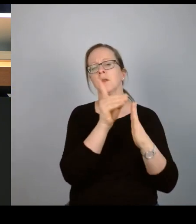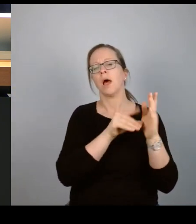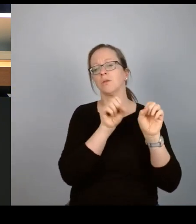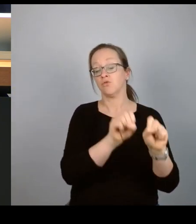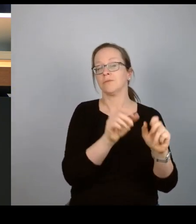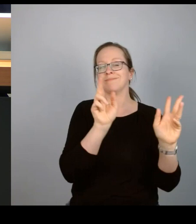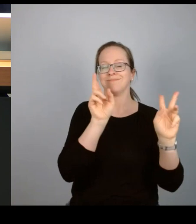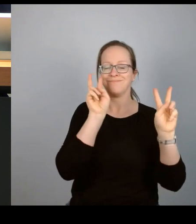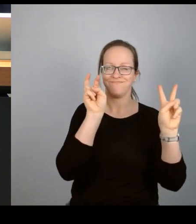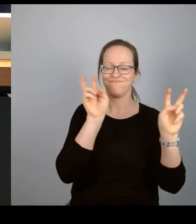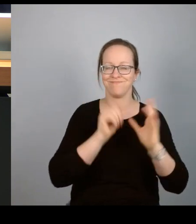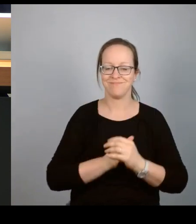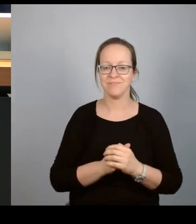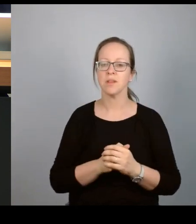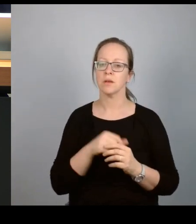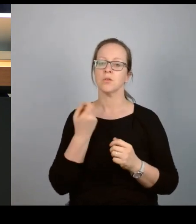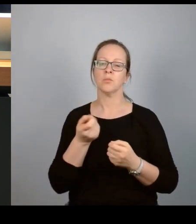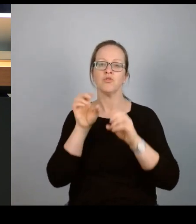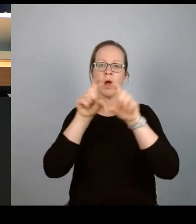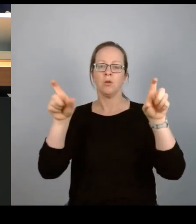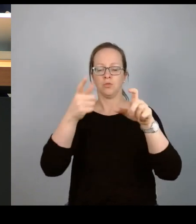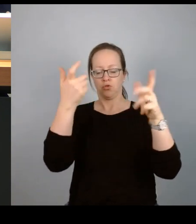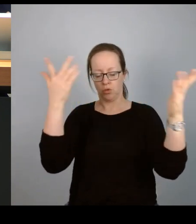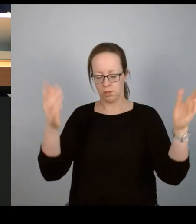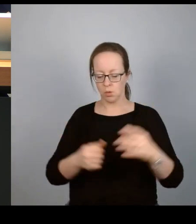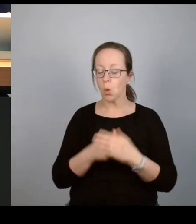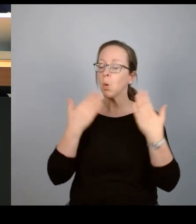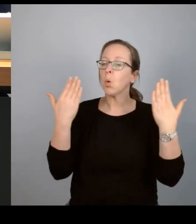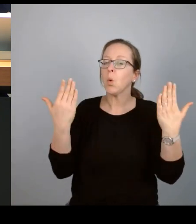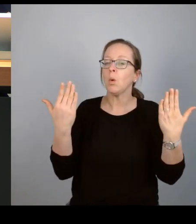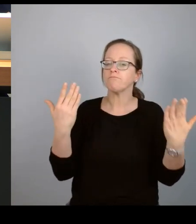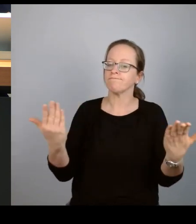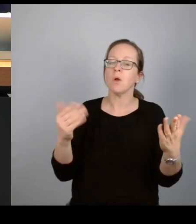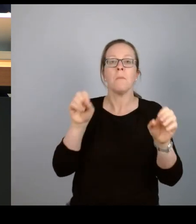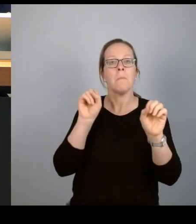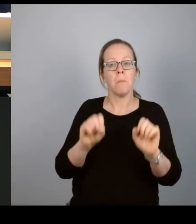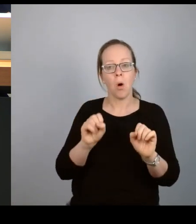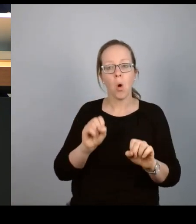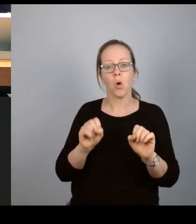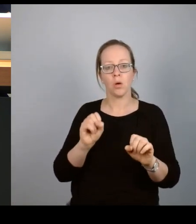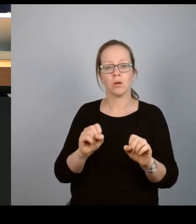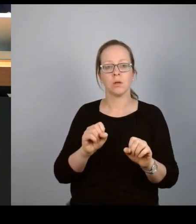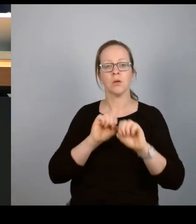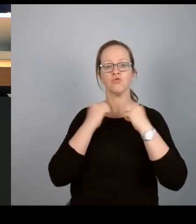Einführung von E-Mail Adressen bei Lehrerinnen und Lehrern. Also wir haben Datenschutzthema immer eine gewe